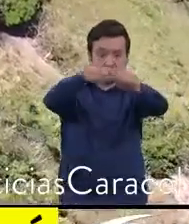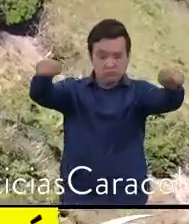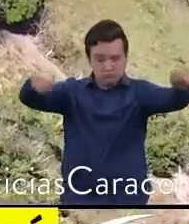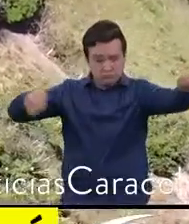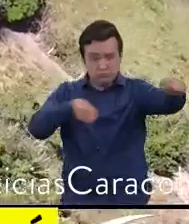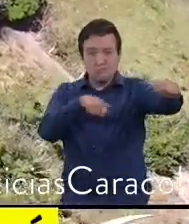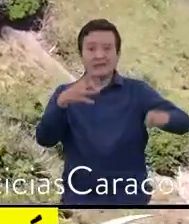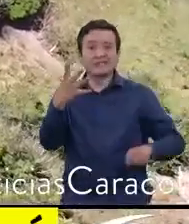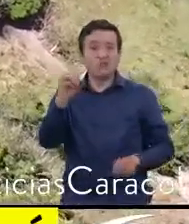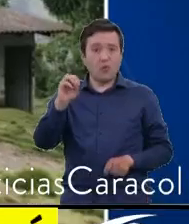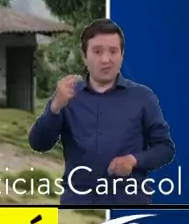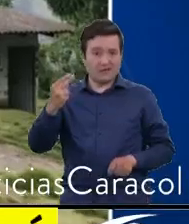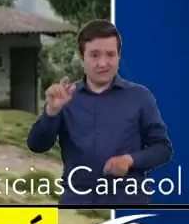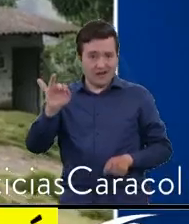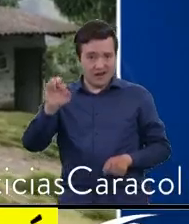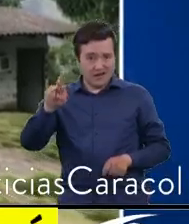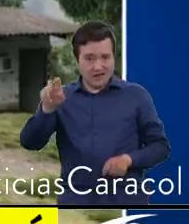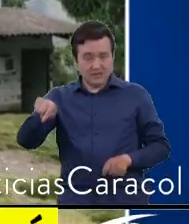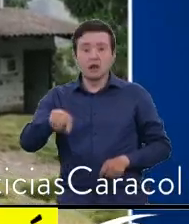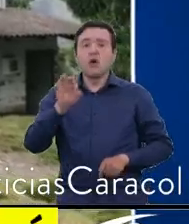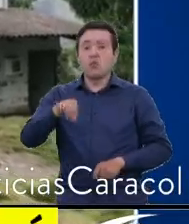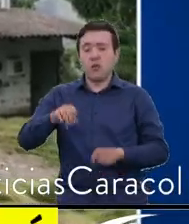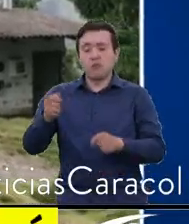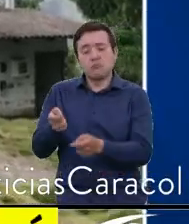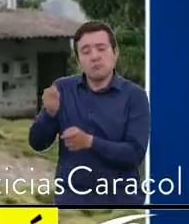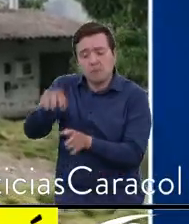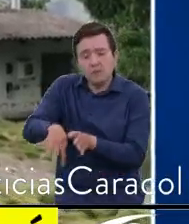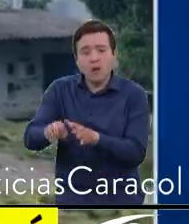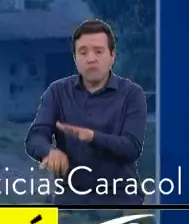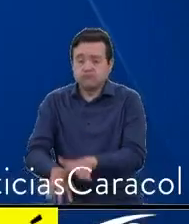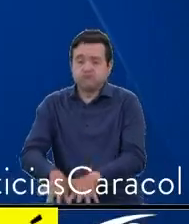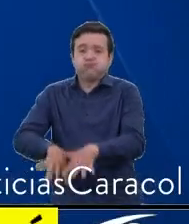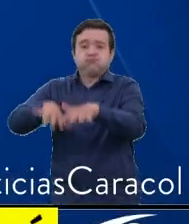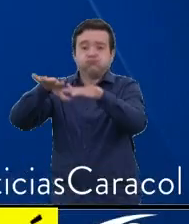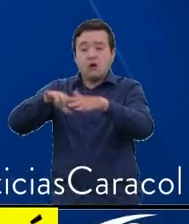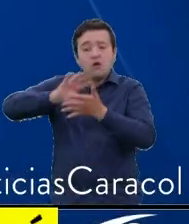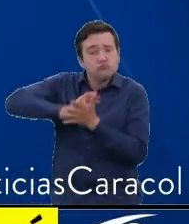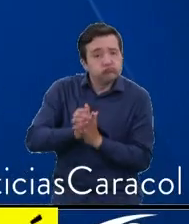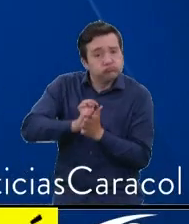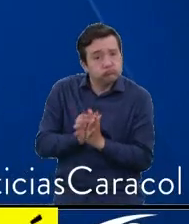ubicada a 3 km del casco urbano de Ituango, tiene 50 ha,